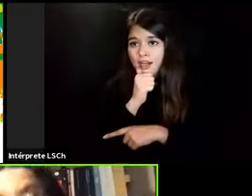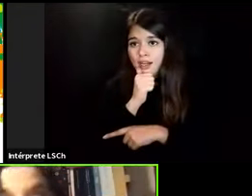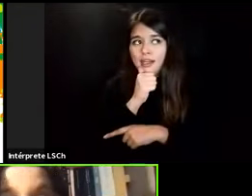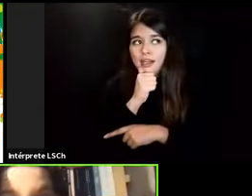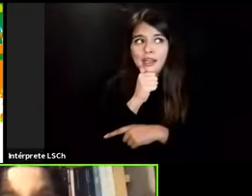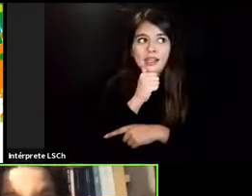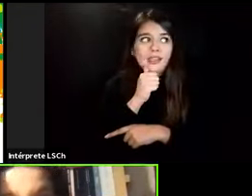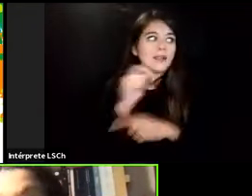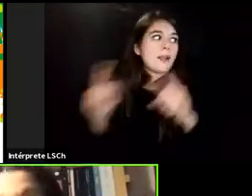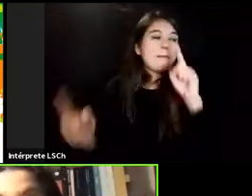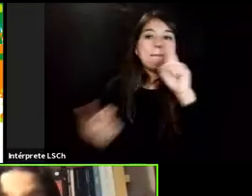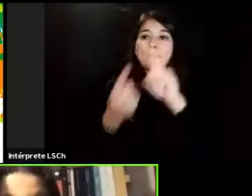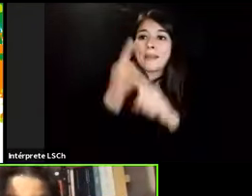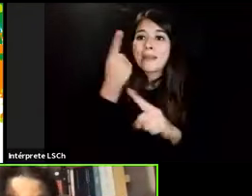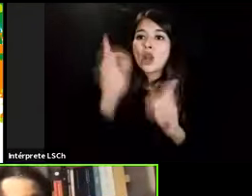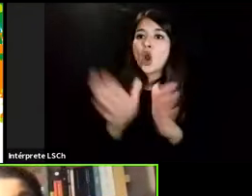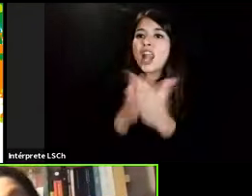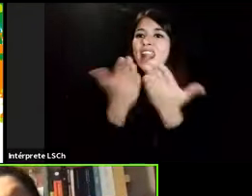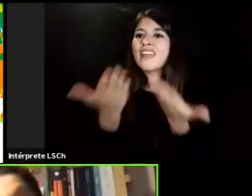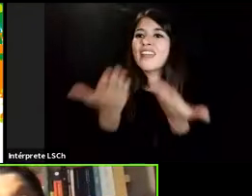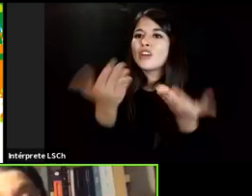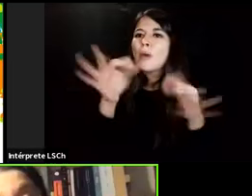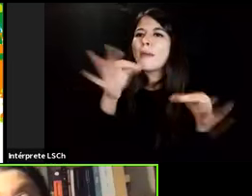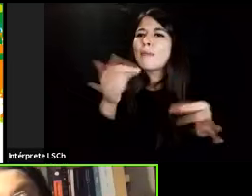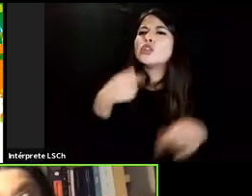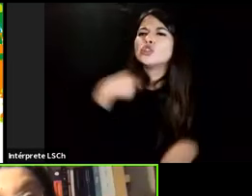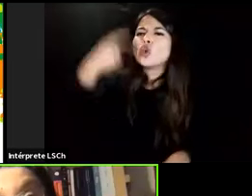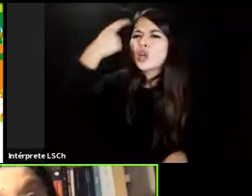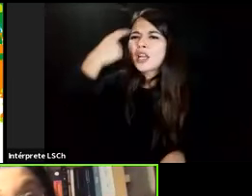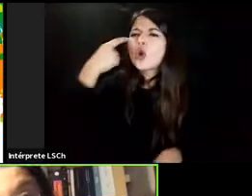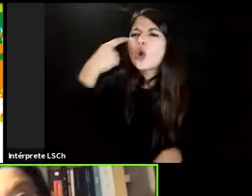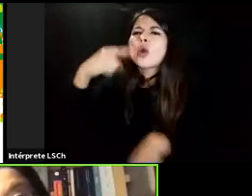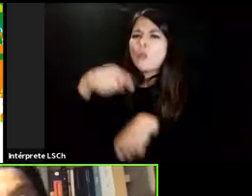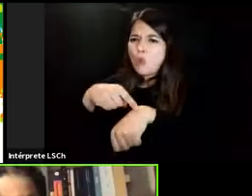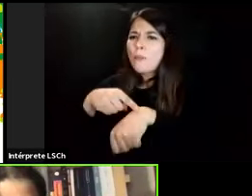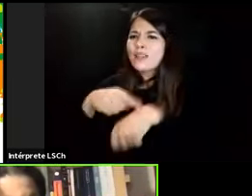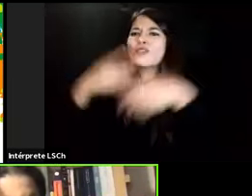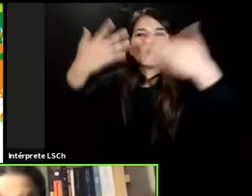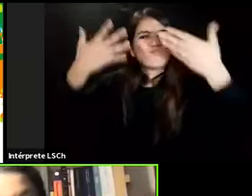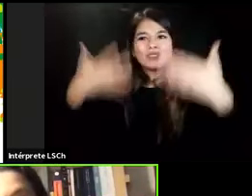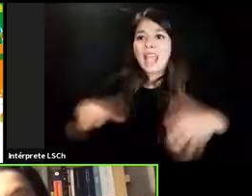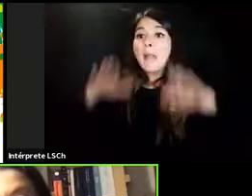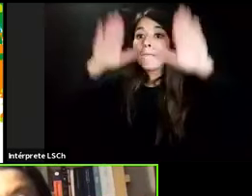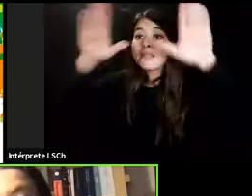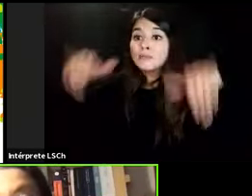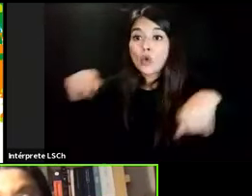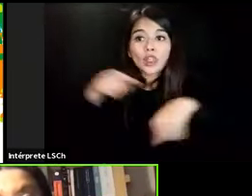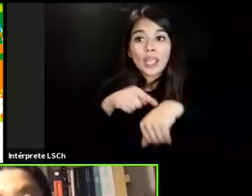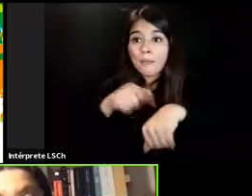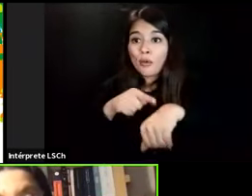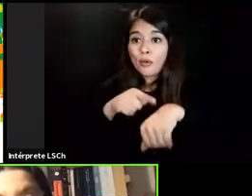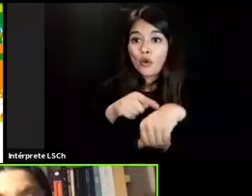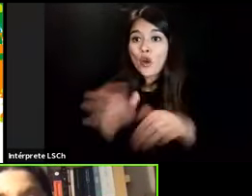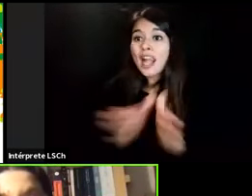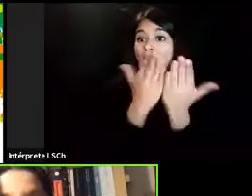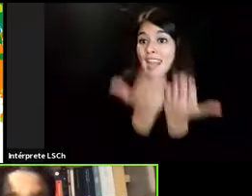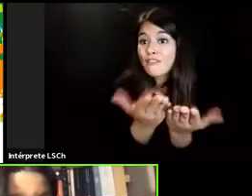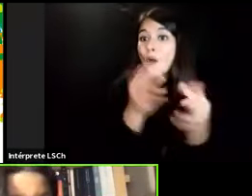yo creo que va a llegar un momento en que va a ser simultáneo y se va a necesitar cada vez más gente que lea y